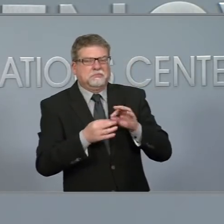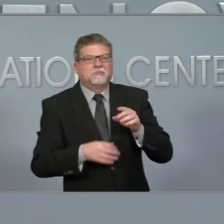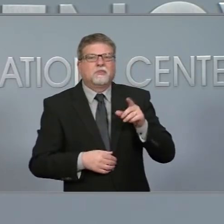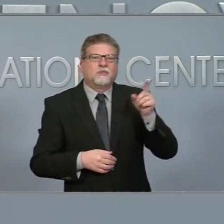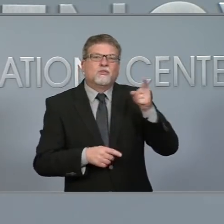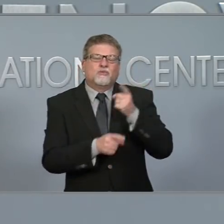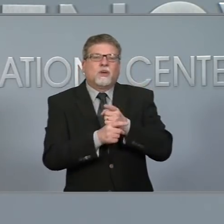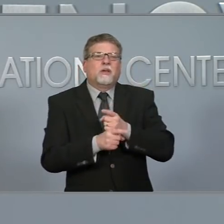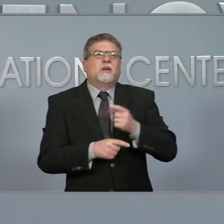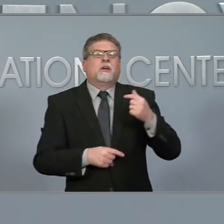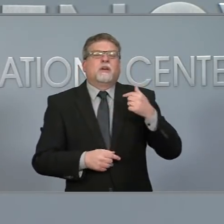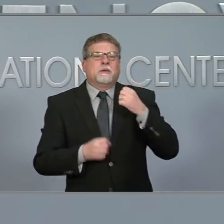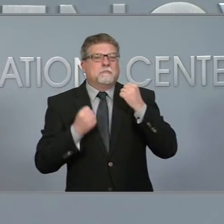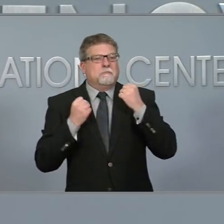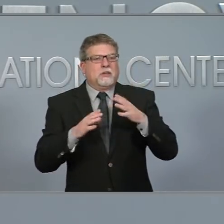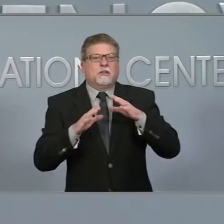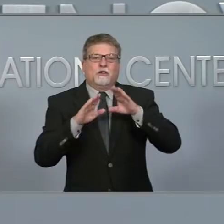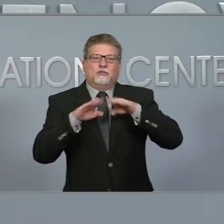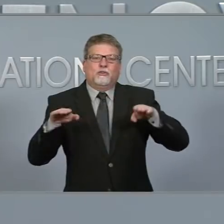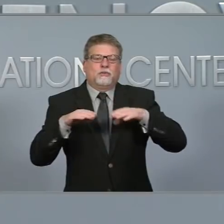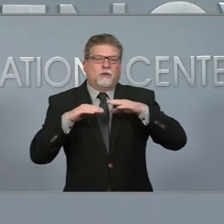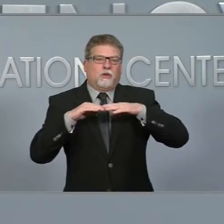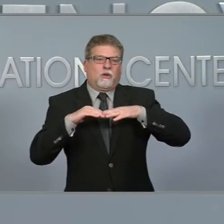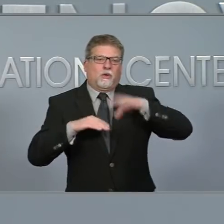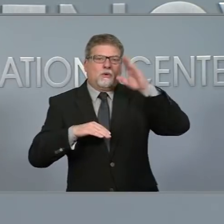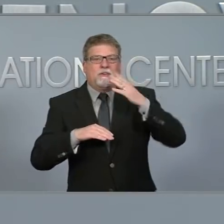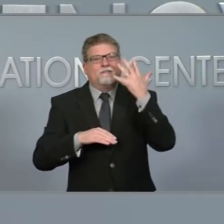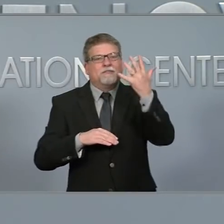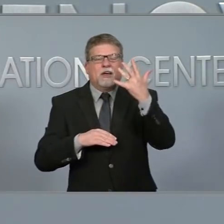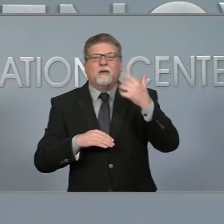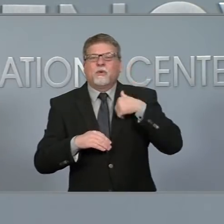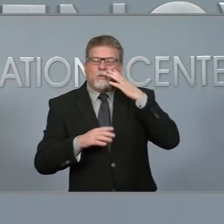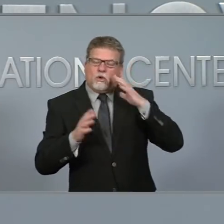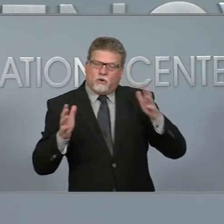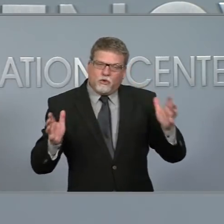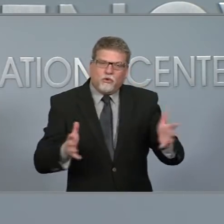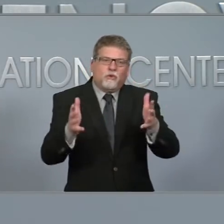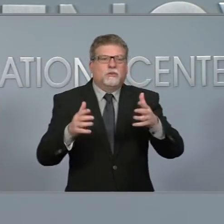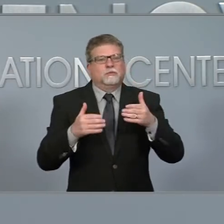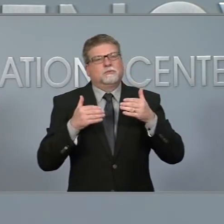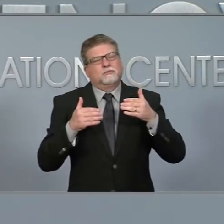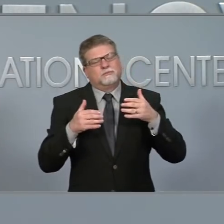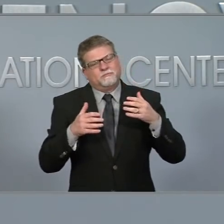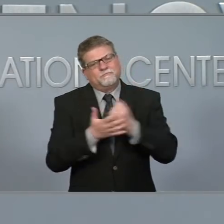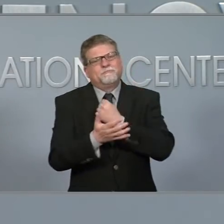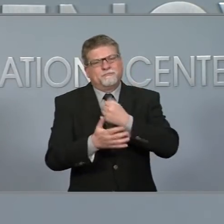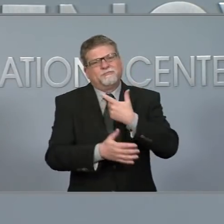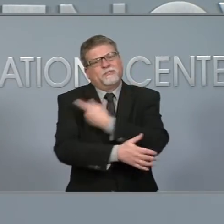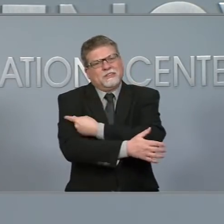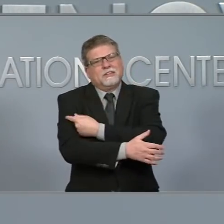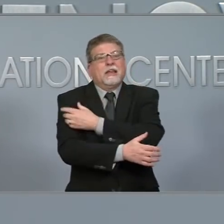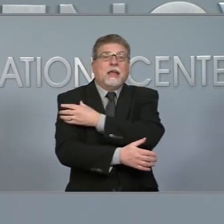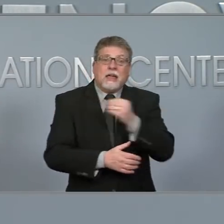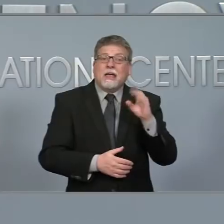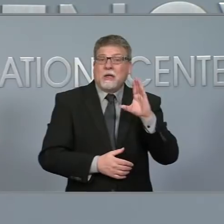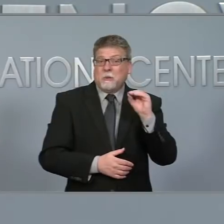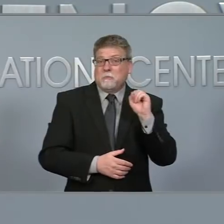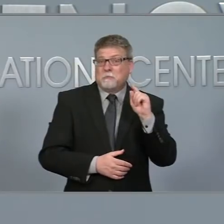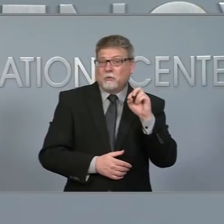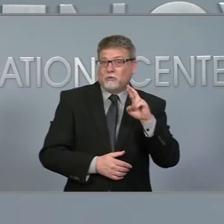doctora consagra. Gracias secretaria. Y esto es exactamente correcto, estamos haciendo ver las cosas, una